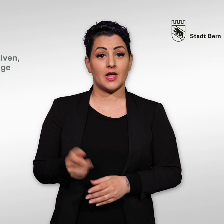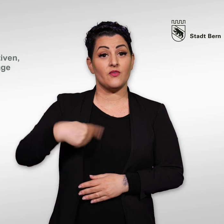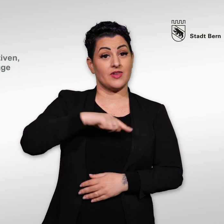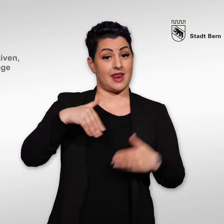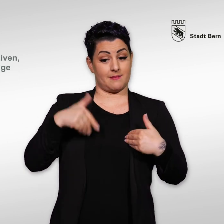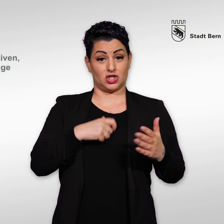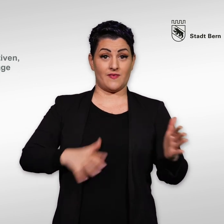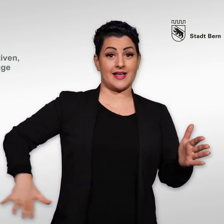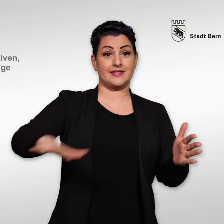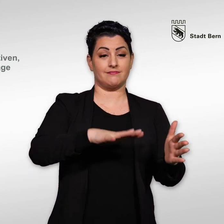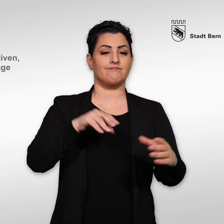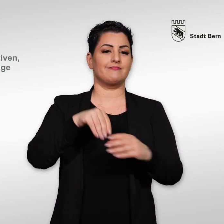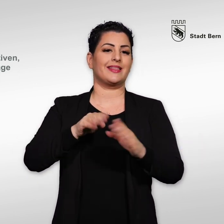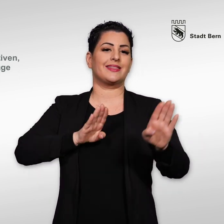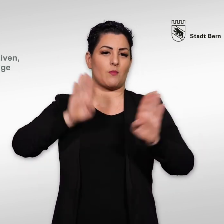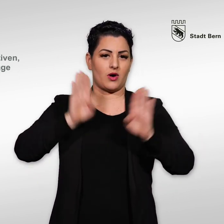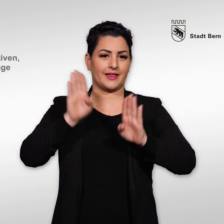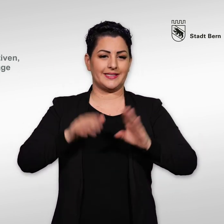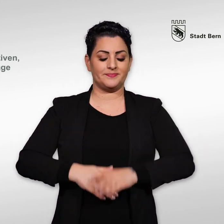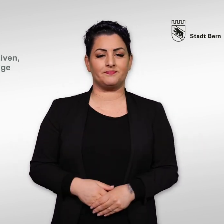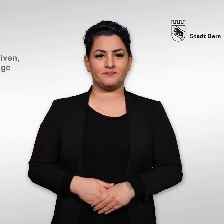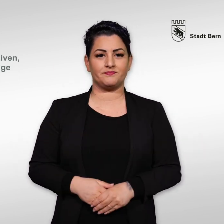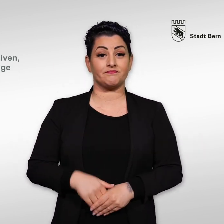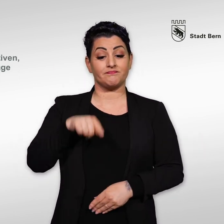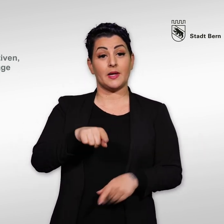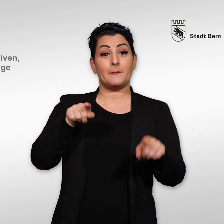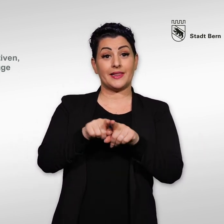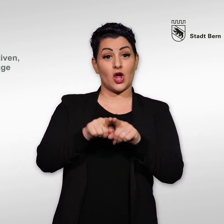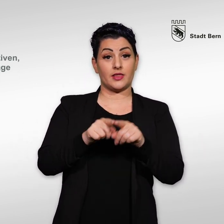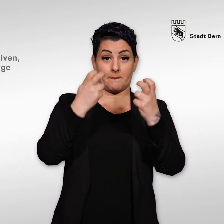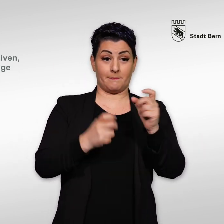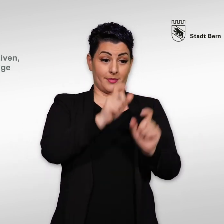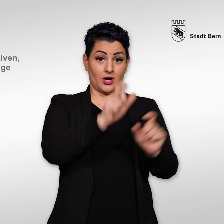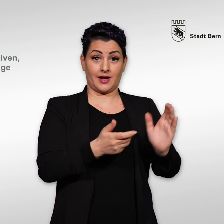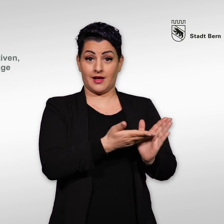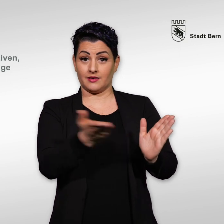In der Schweiz leben wir in einer Demokratie. Das bedeutet, dass Bürger